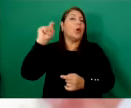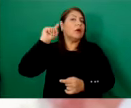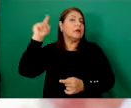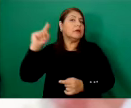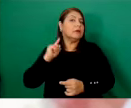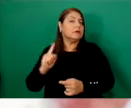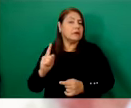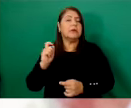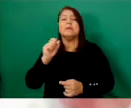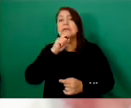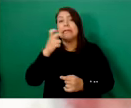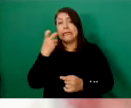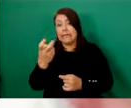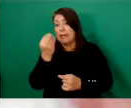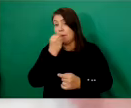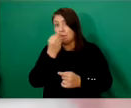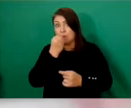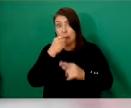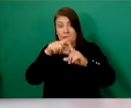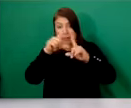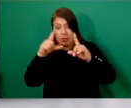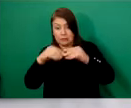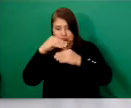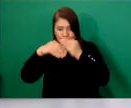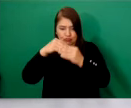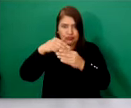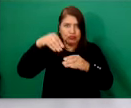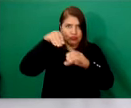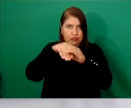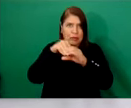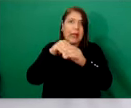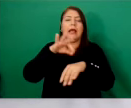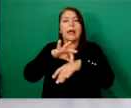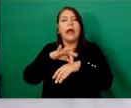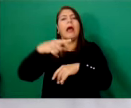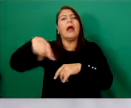este delicioso bocado ha estado presente en la totalidad de las antiguas cocinas de los